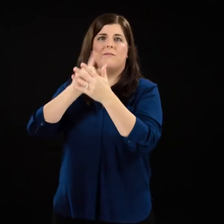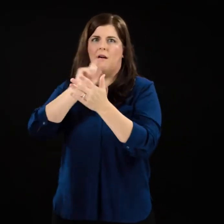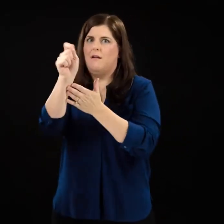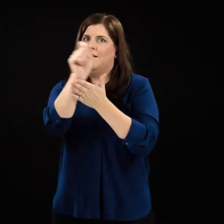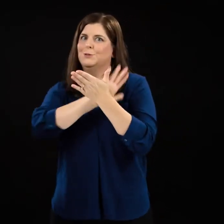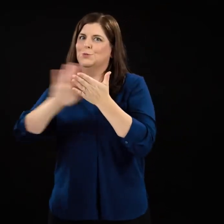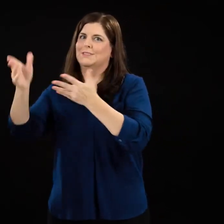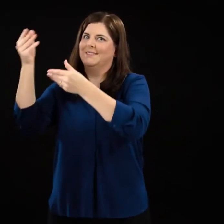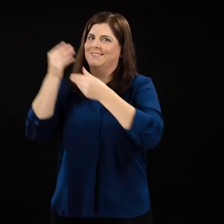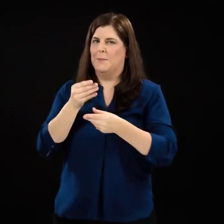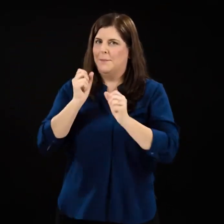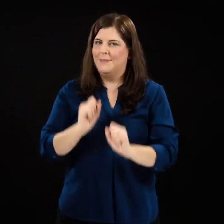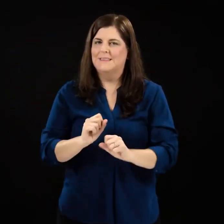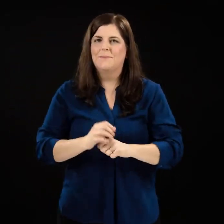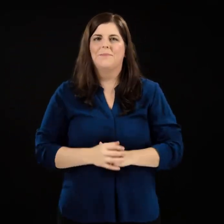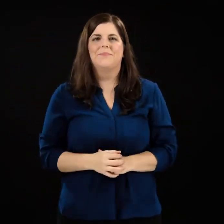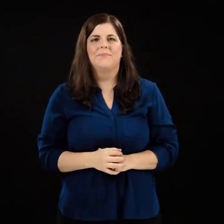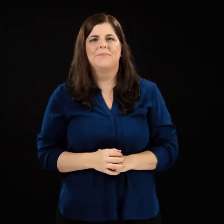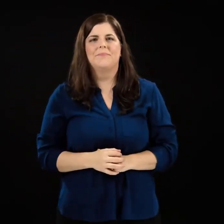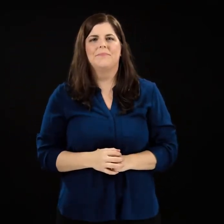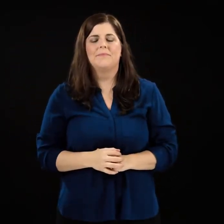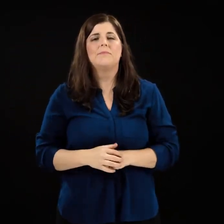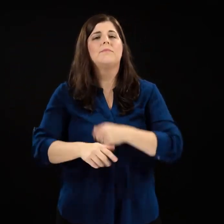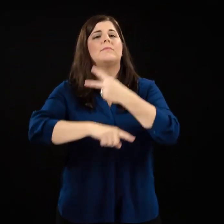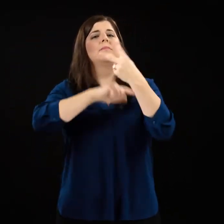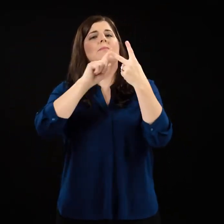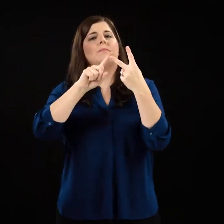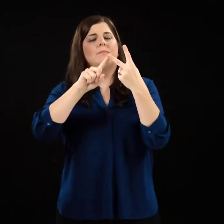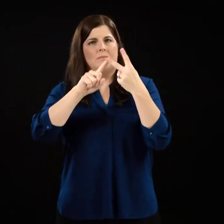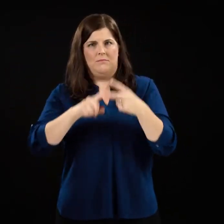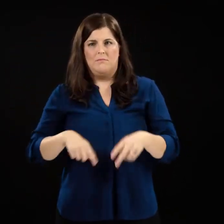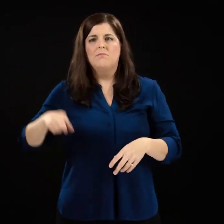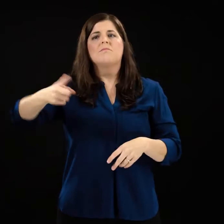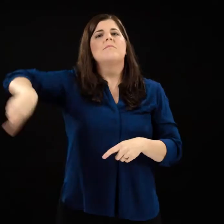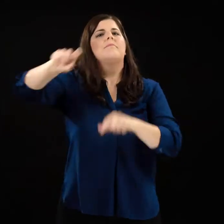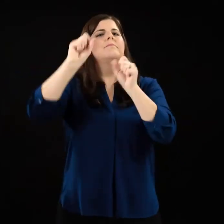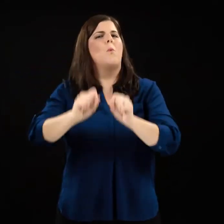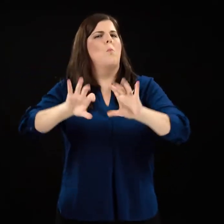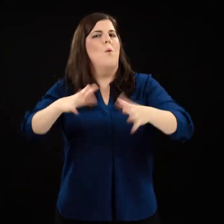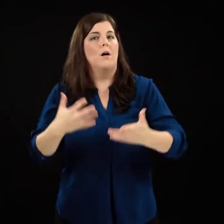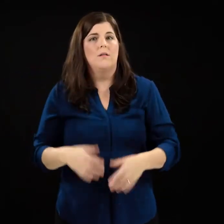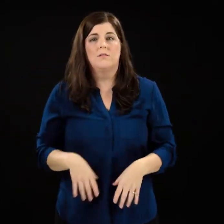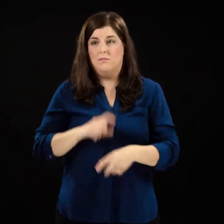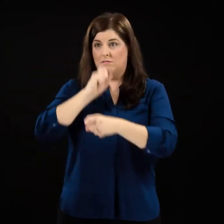1. Elles n'ont pas dépassé la limite mensuelle d'utilisation établie au contrat, et